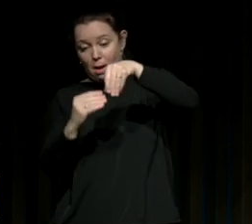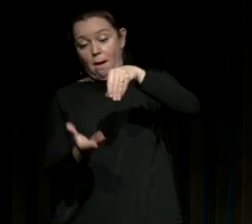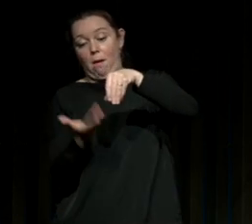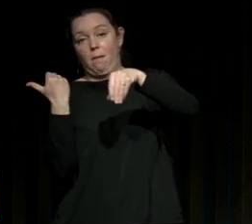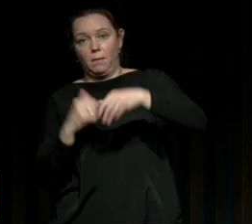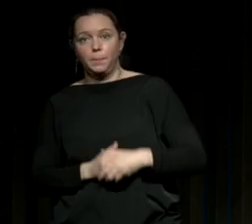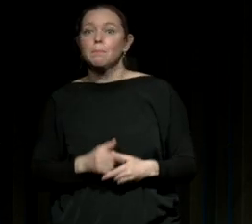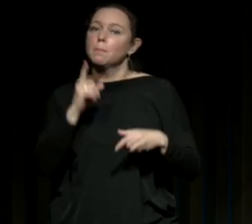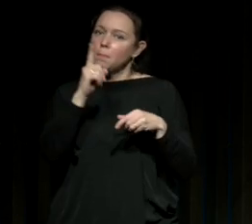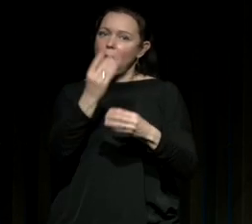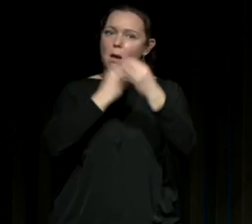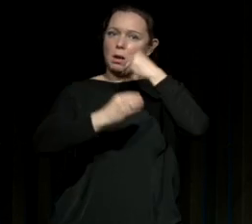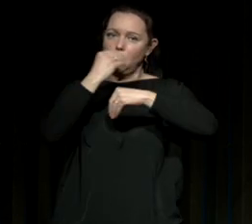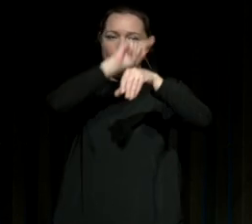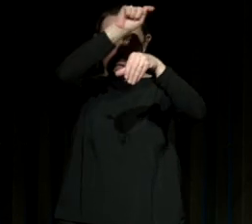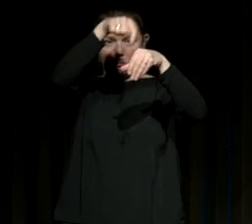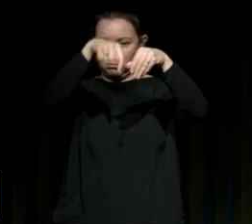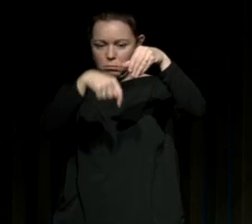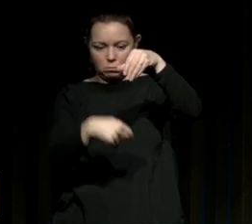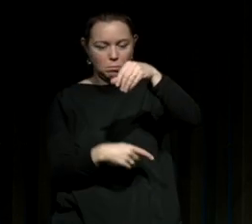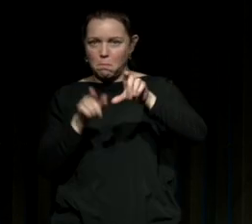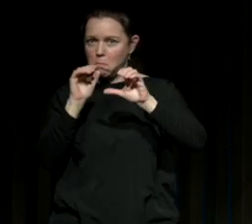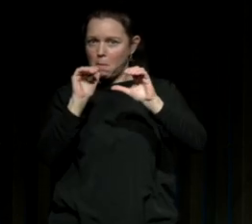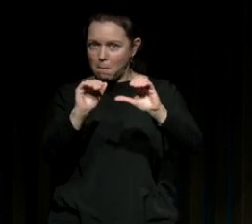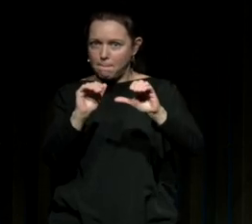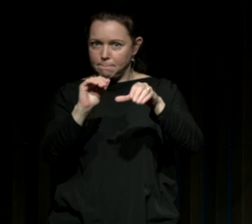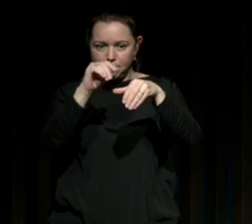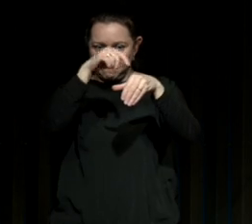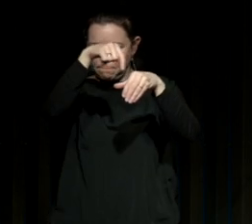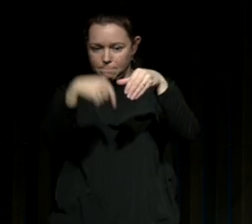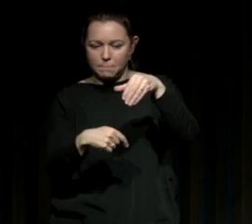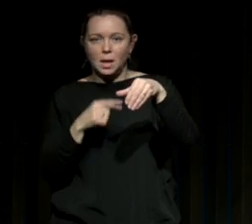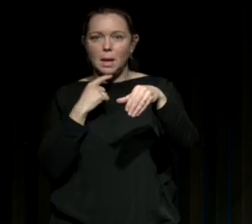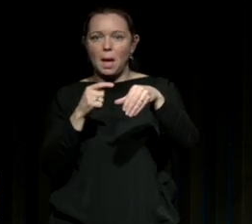continue à suivre leurs trajets habituels on ne crée pas de court circuit ou de malabsorption